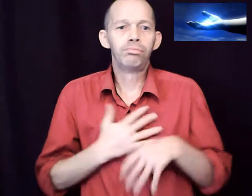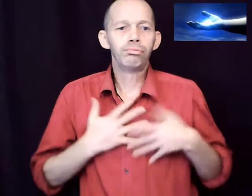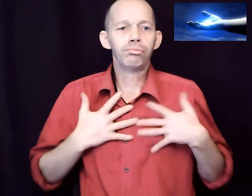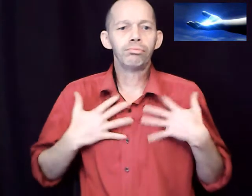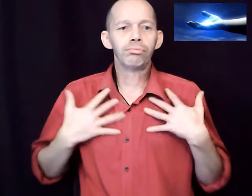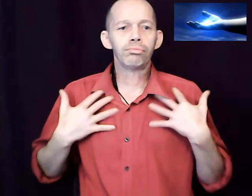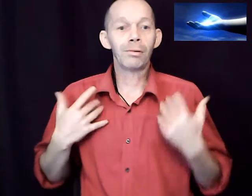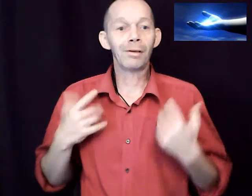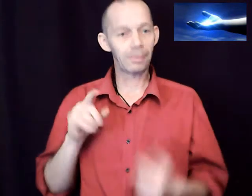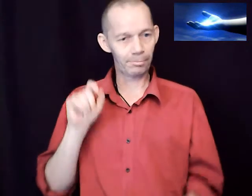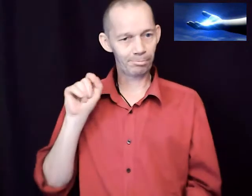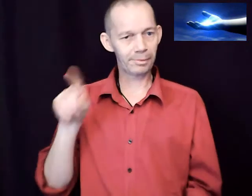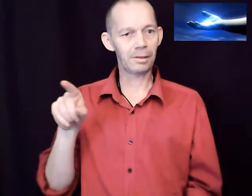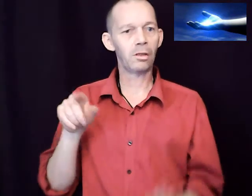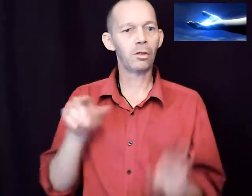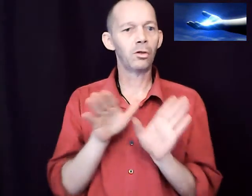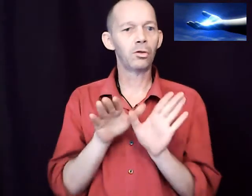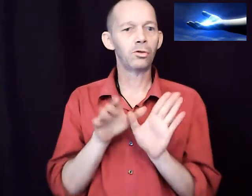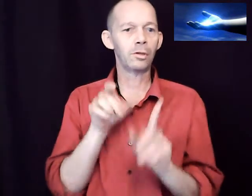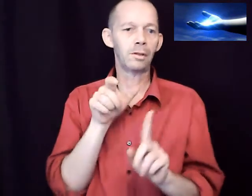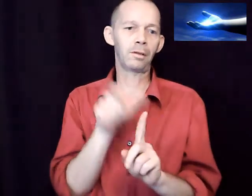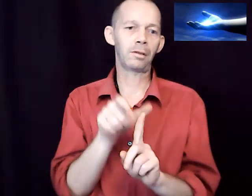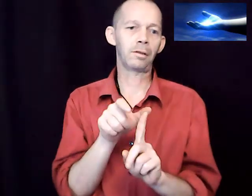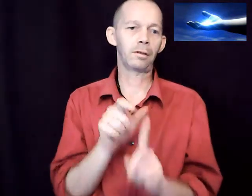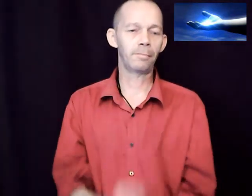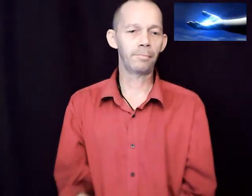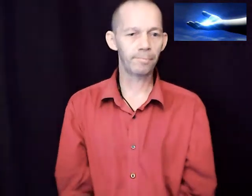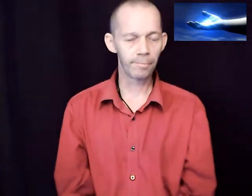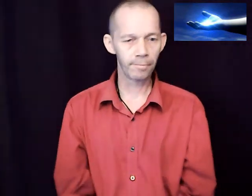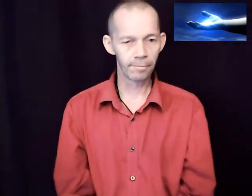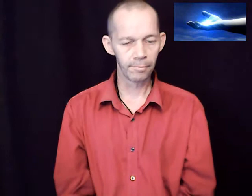La palpitation du coeur donne des vibrations C'est l'Ange-gardien.